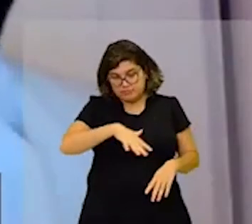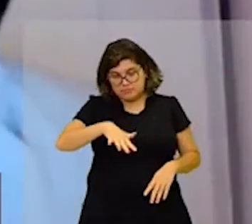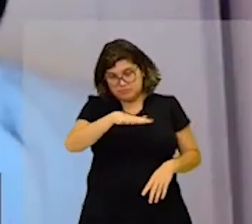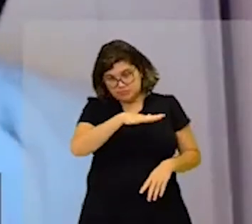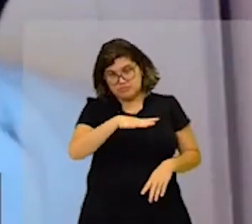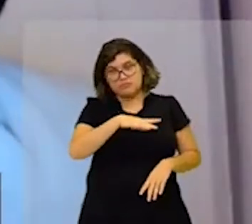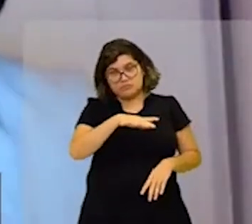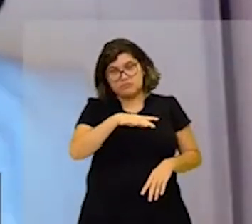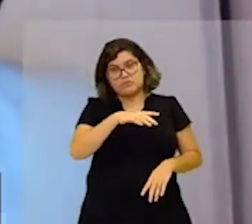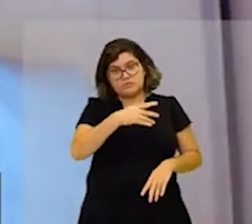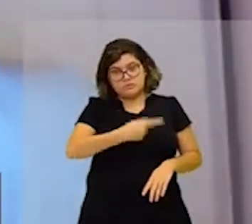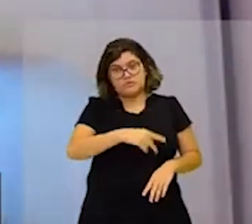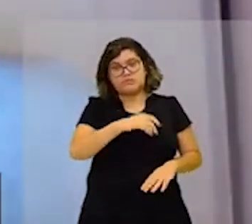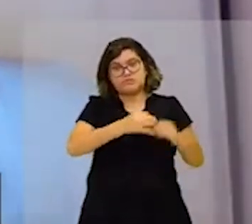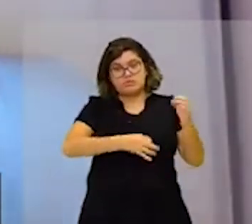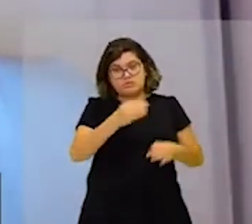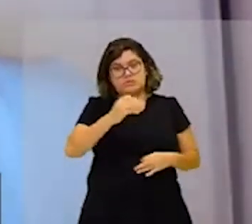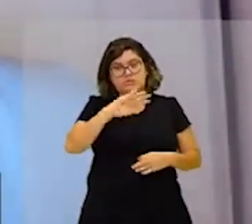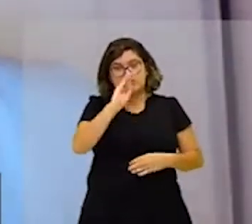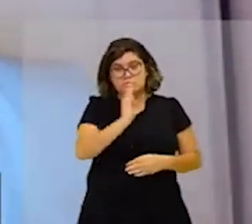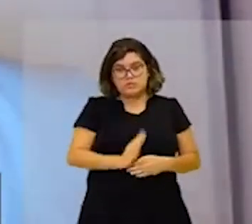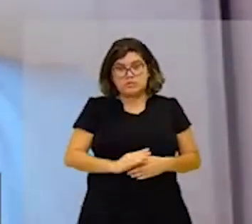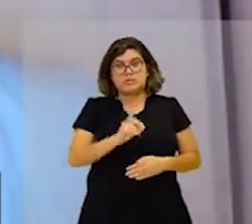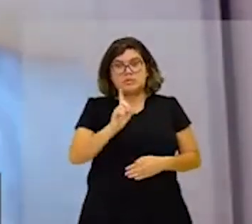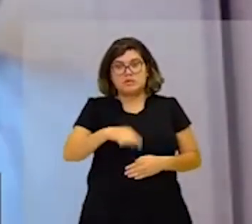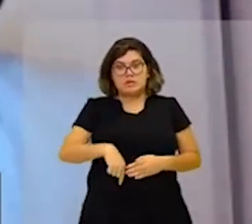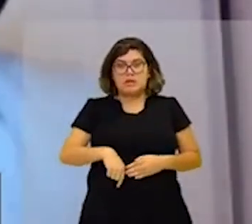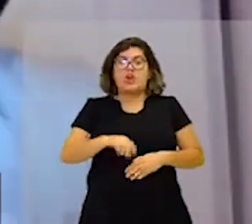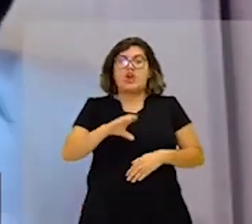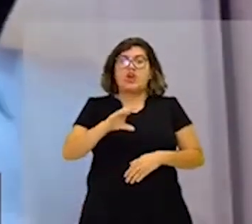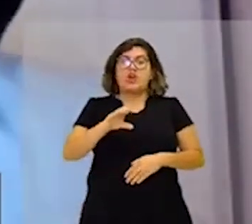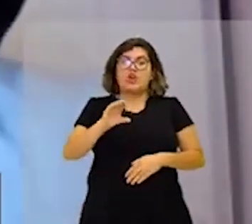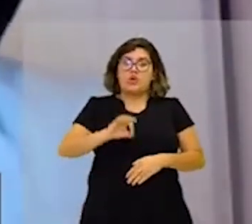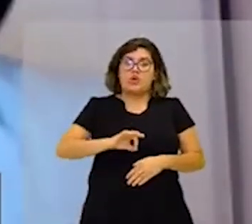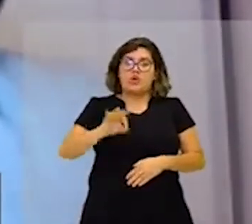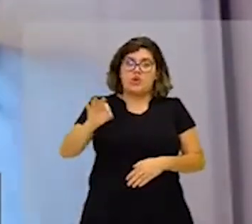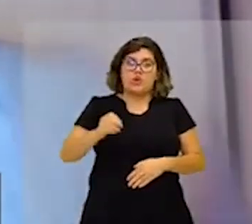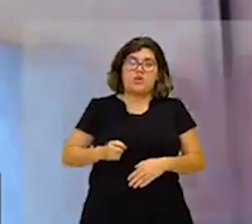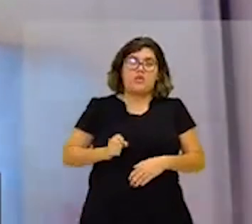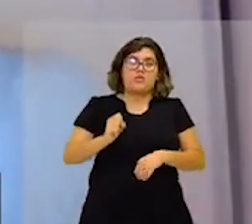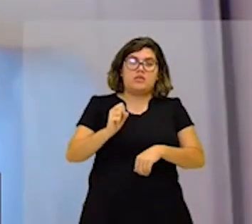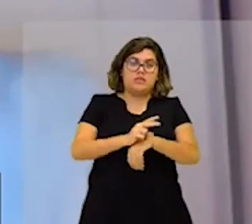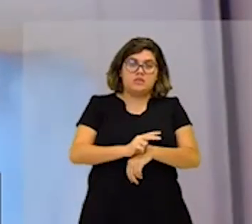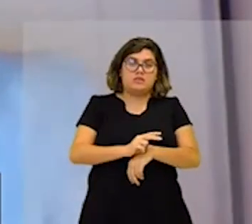jurídica brasileira é são as portas de gênero né para segurar um percentual mínimo de candidaturas